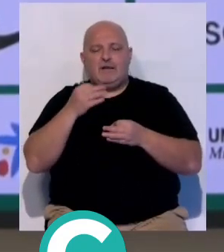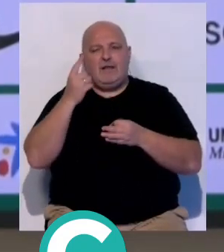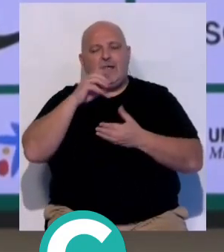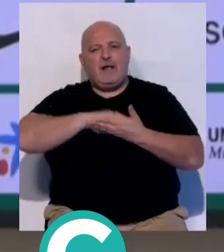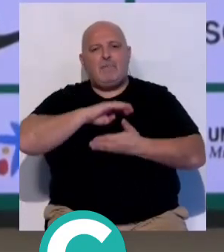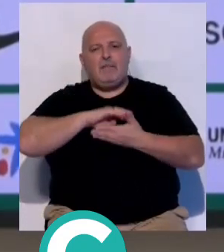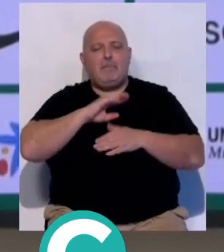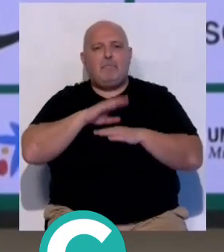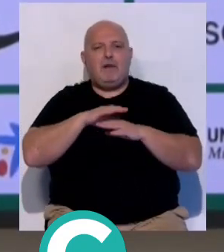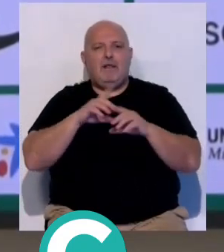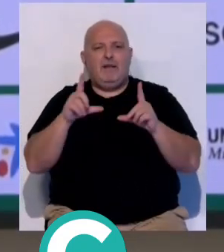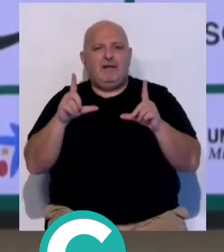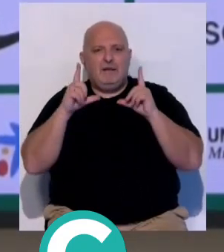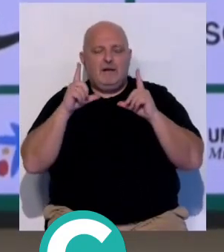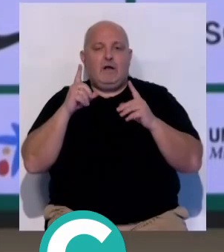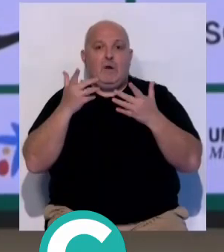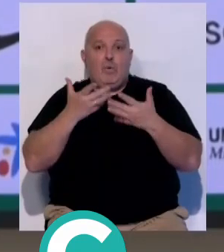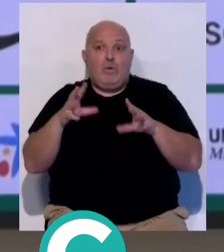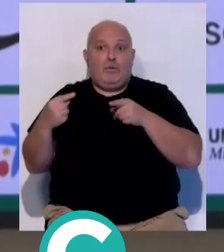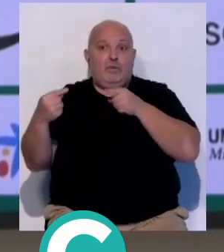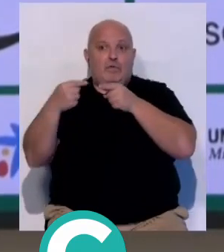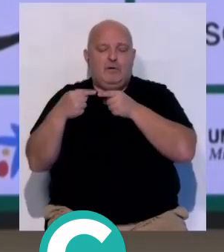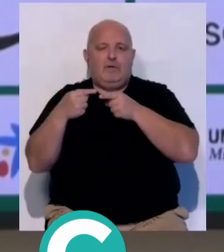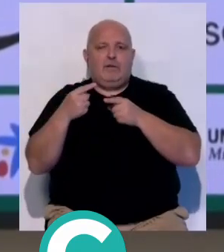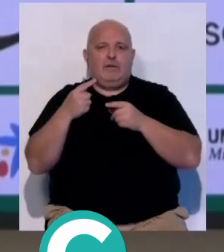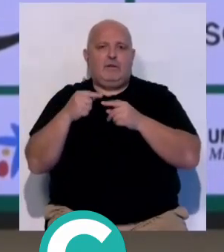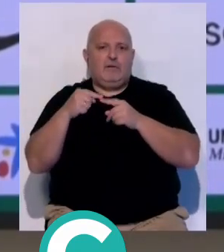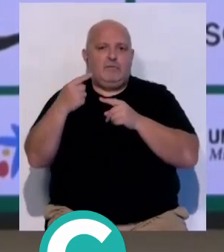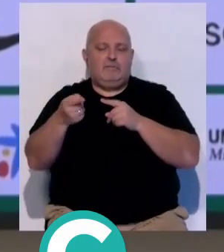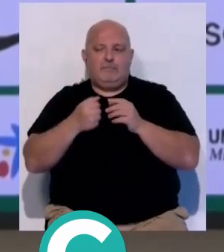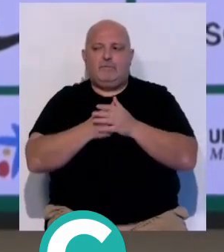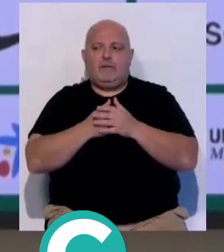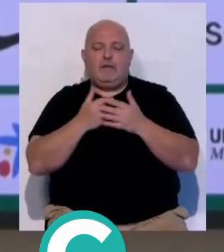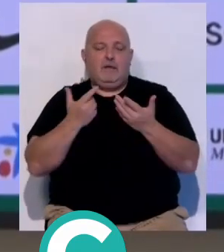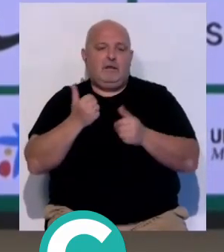capacidad para protagonizar para cuando el rival decide entregarte el balón Así que eso es lo que